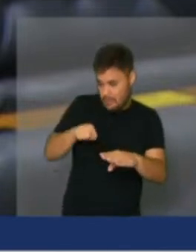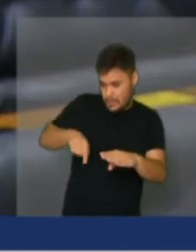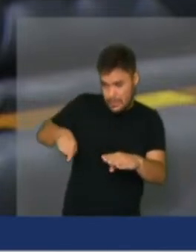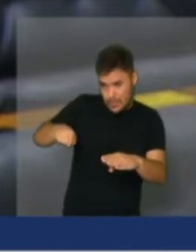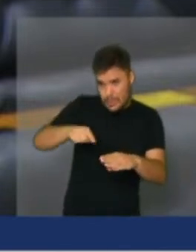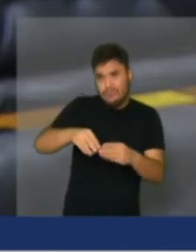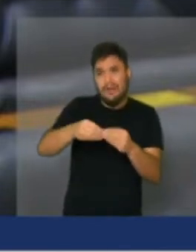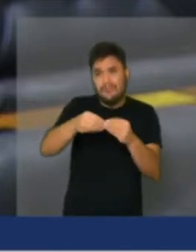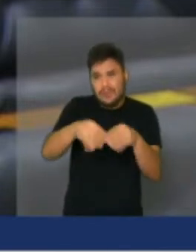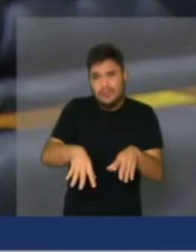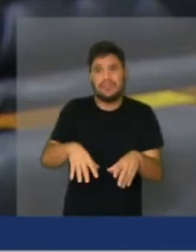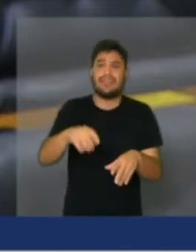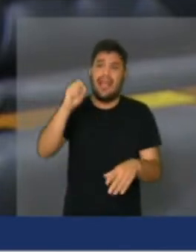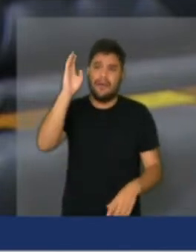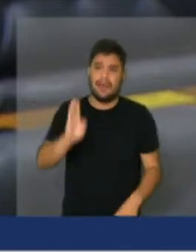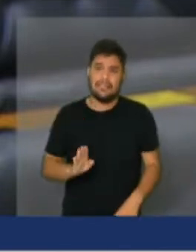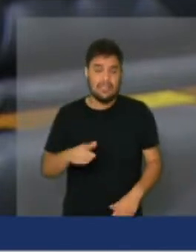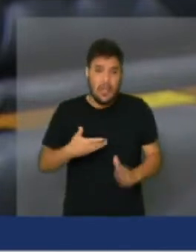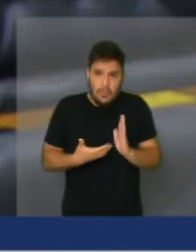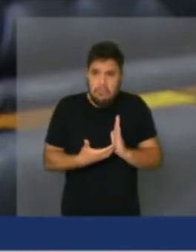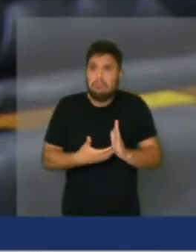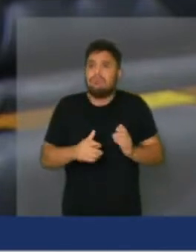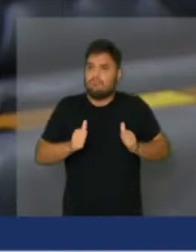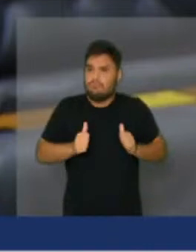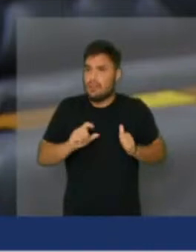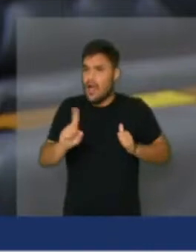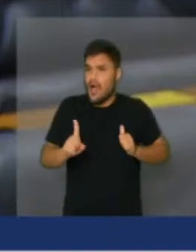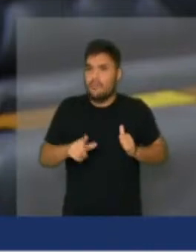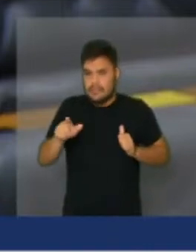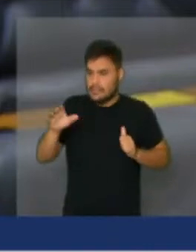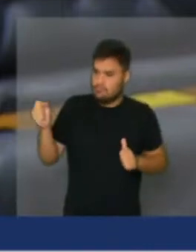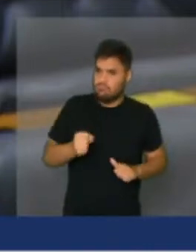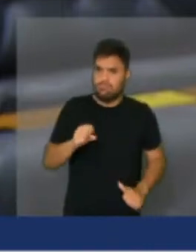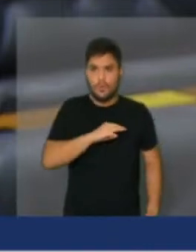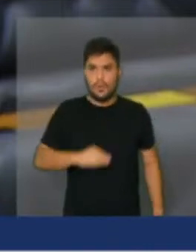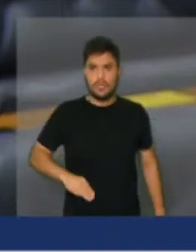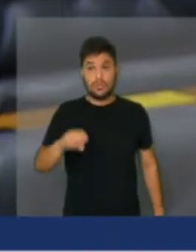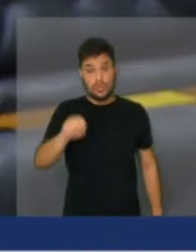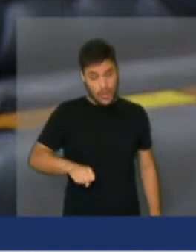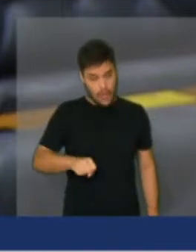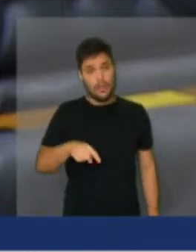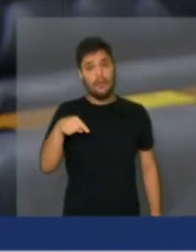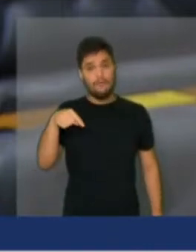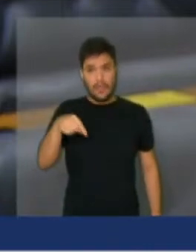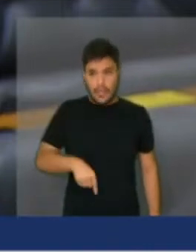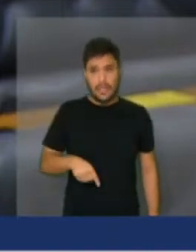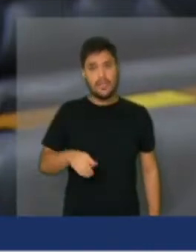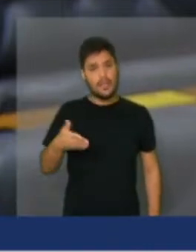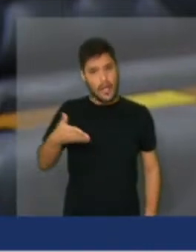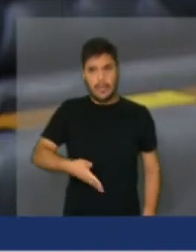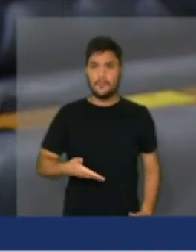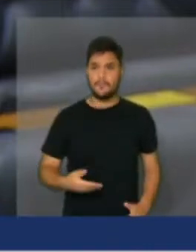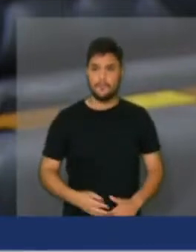VIR PARA CÁ FRENTE A FRENTE EM NOSSA CASA. [PRESIDENTE]: VOU